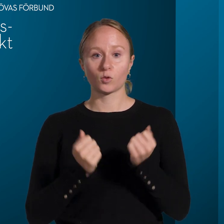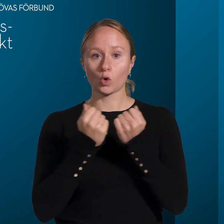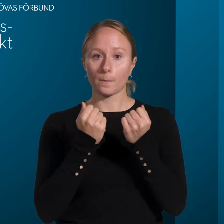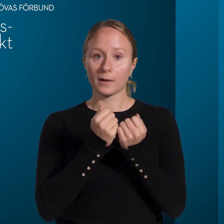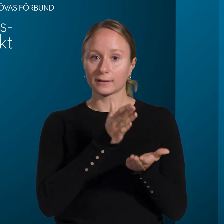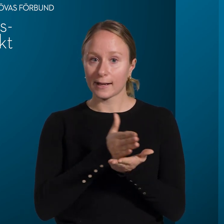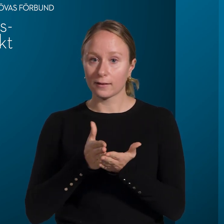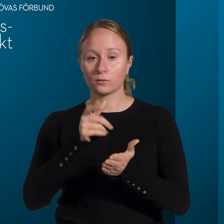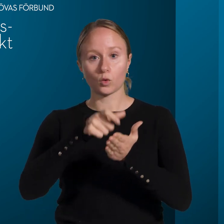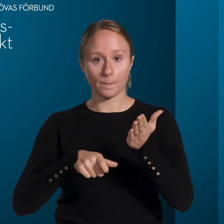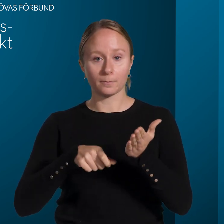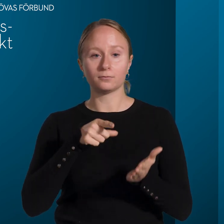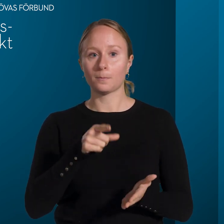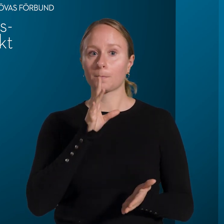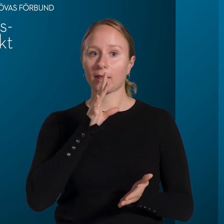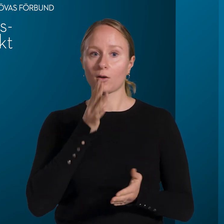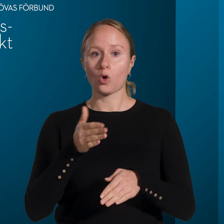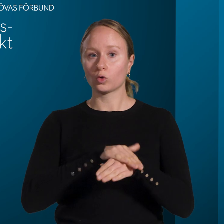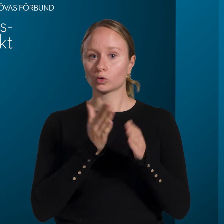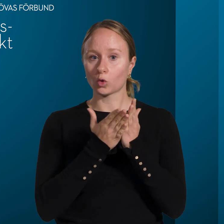Kaverijuttuja (Kompisgrejer) -kolumnen behandlar denna gång -